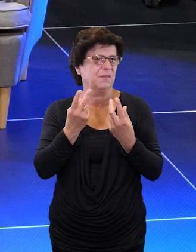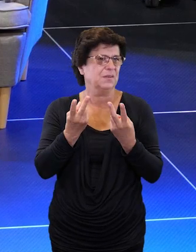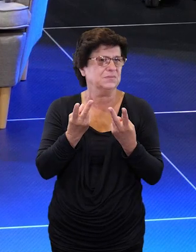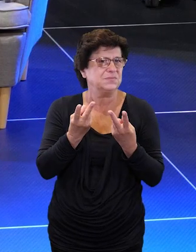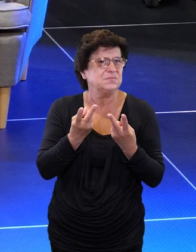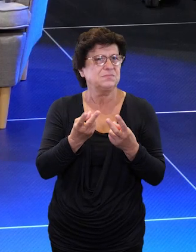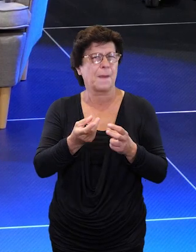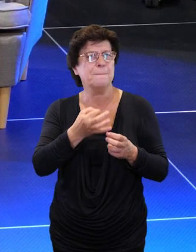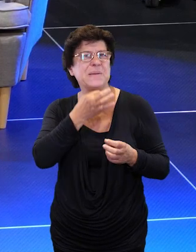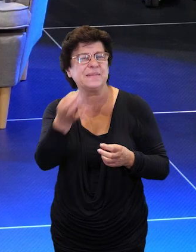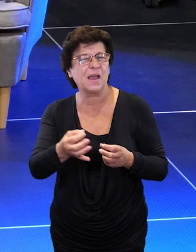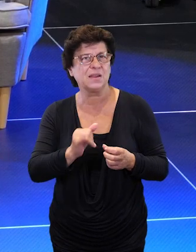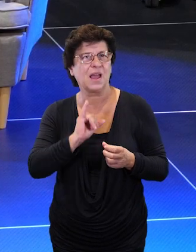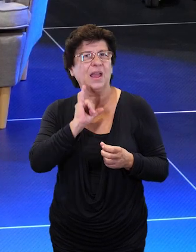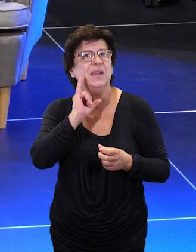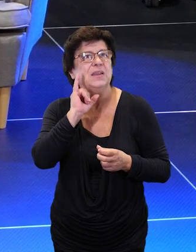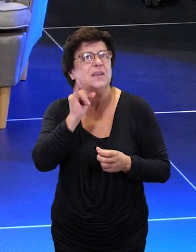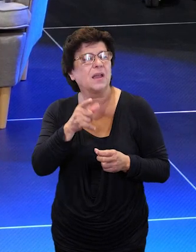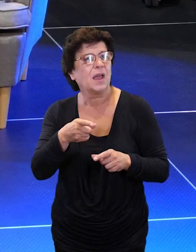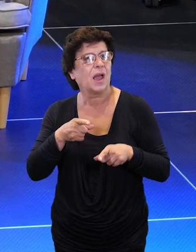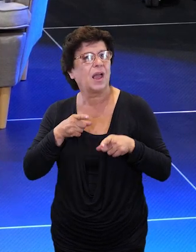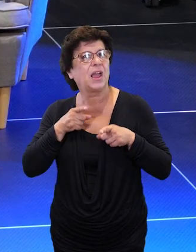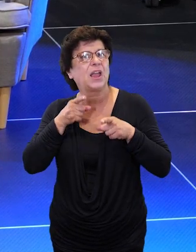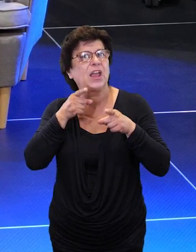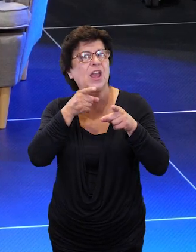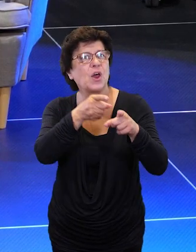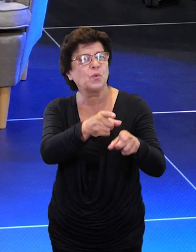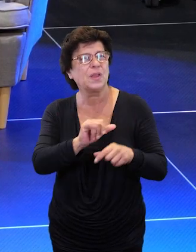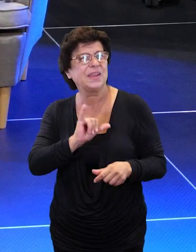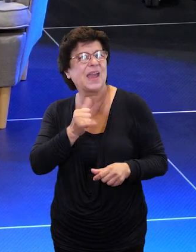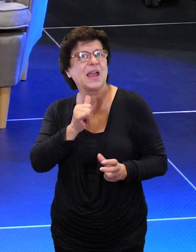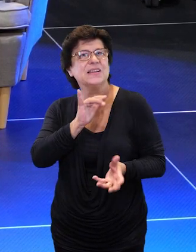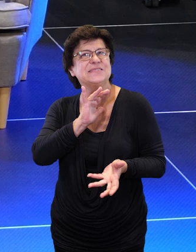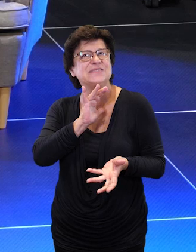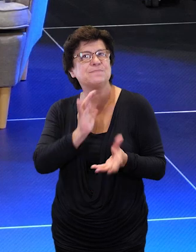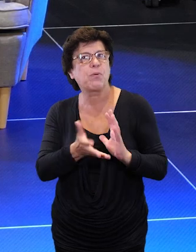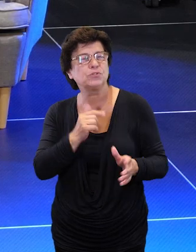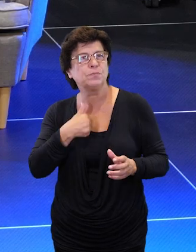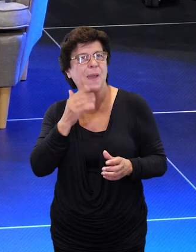Ukierunkowuje to pana w jakiś sposób, że akurat będę realizował ten temat,